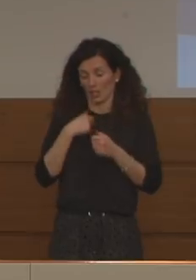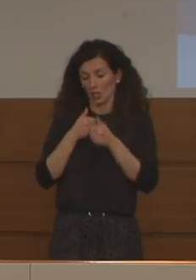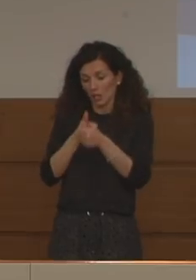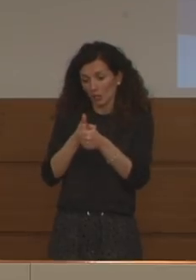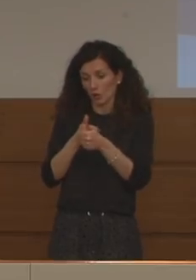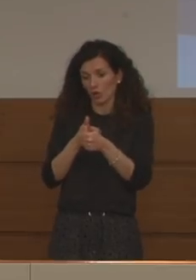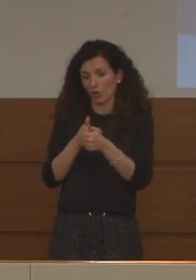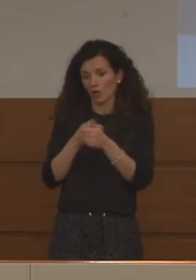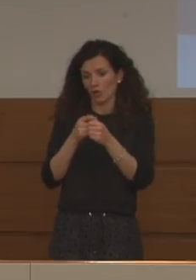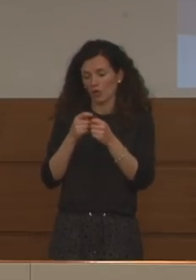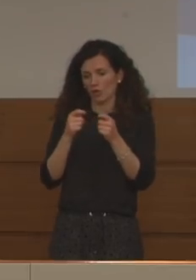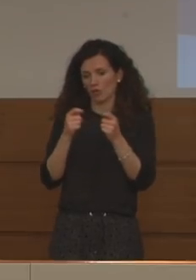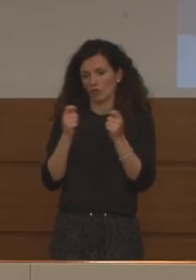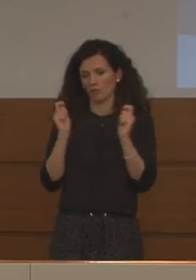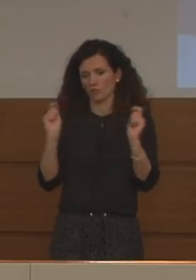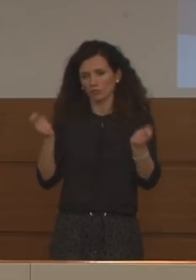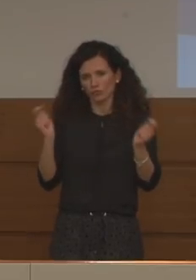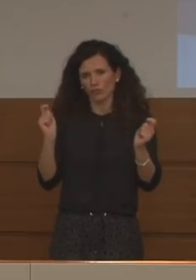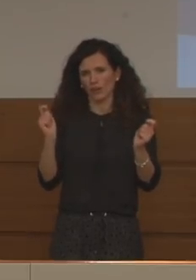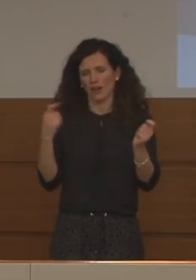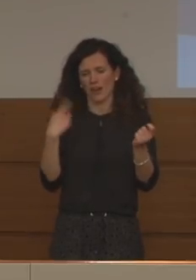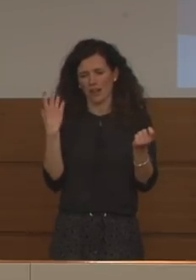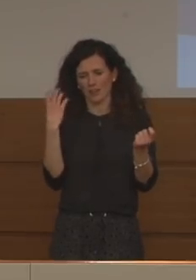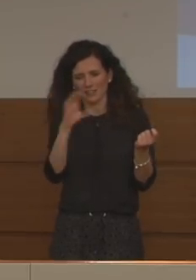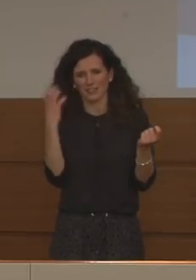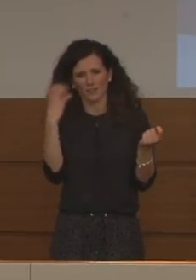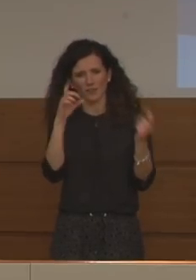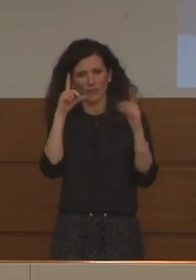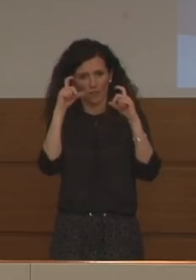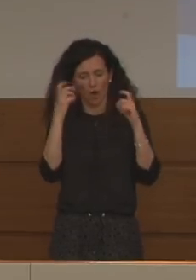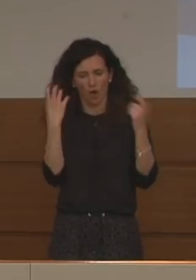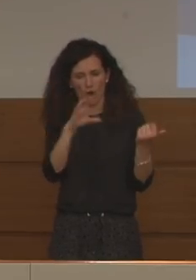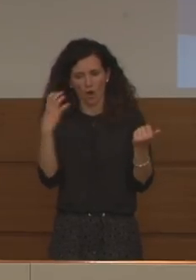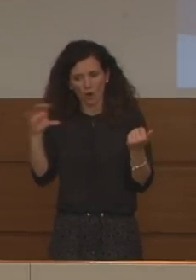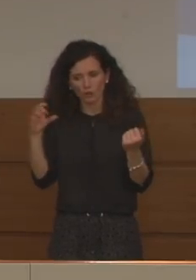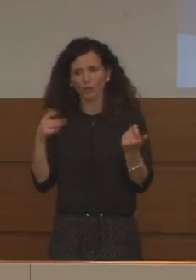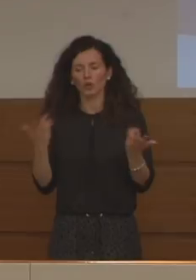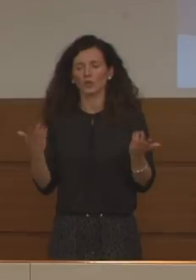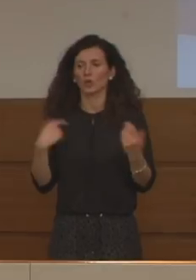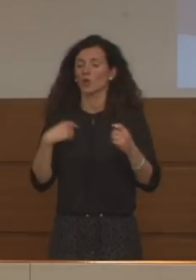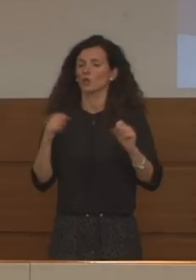guardato alcune foto e quindi non posso darvi una testimonianza, non ho degli